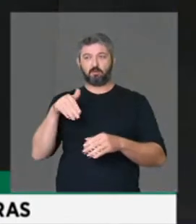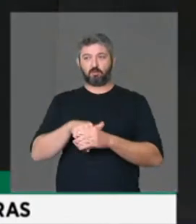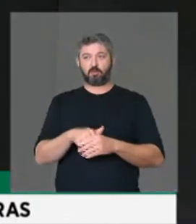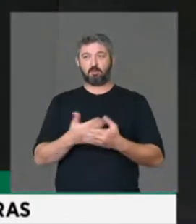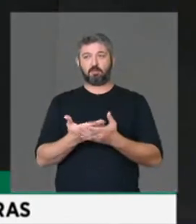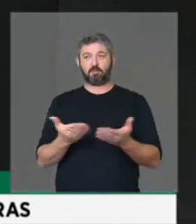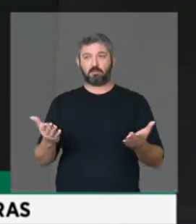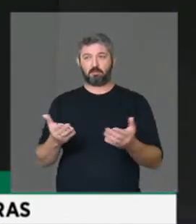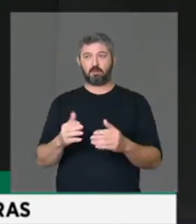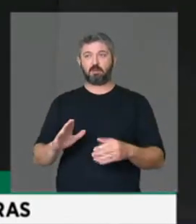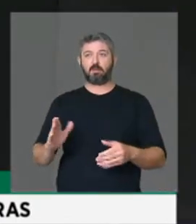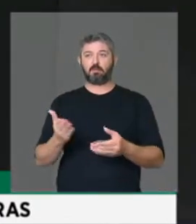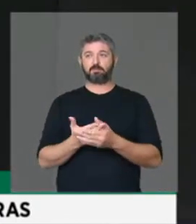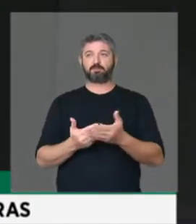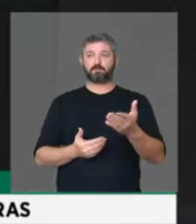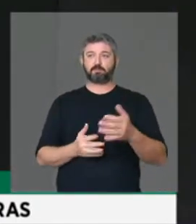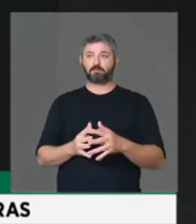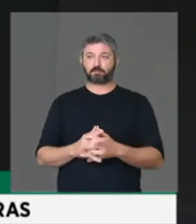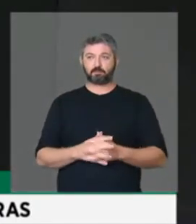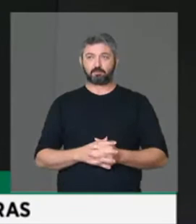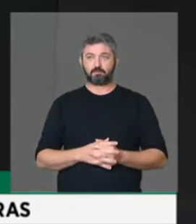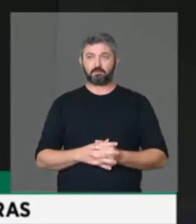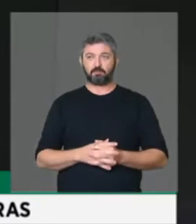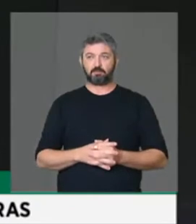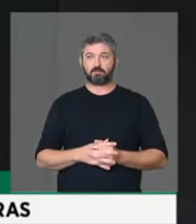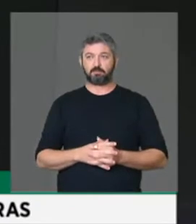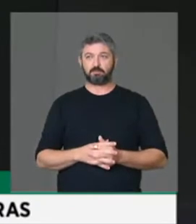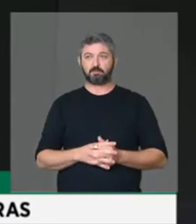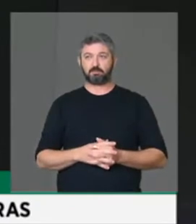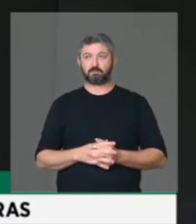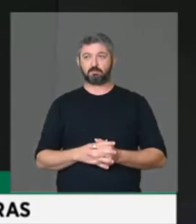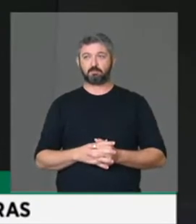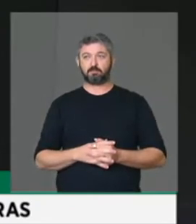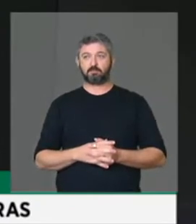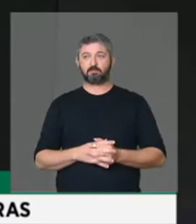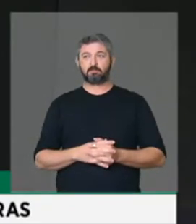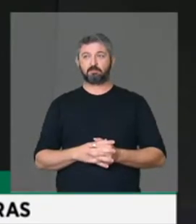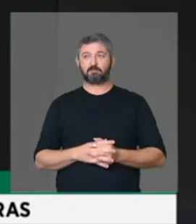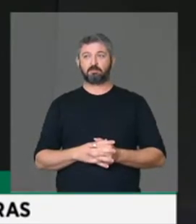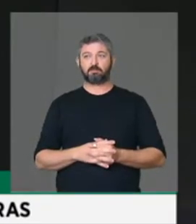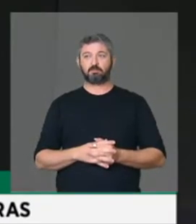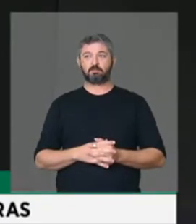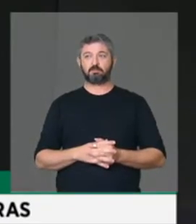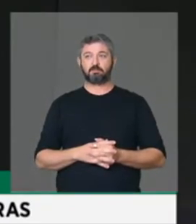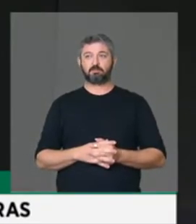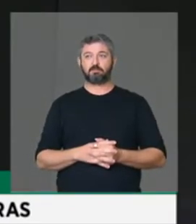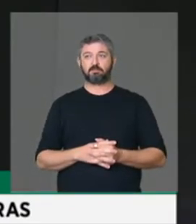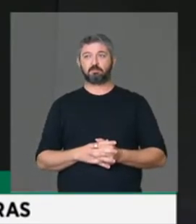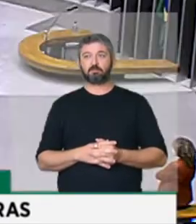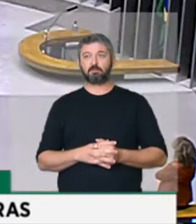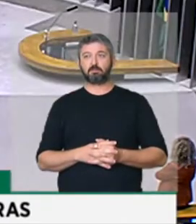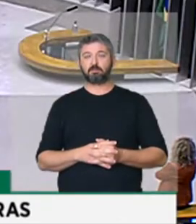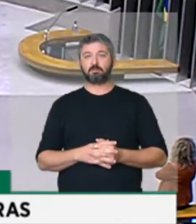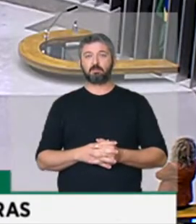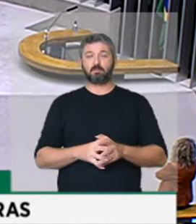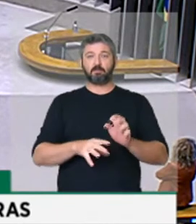397, ARTIGO 17-1 REJEITADO O REQUERIMENTO. PARA OFERECER PARECER A MEDIDA PROVISÓRIA E